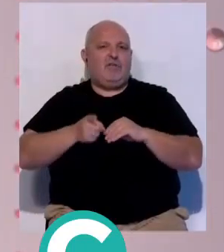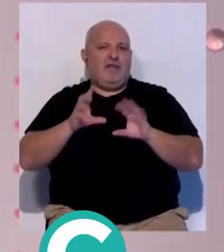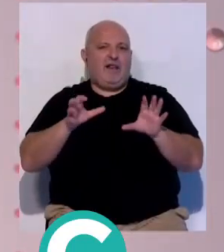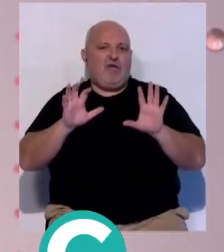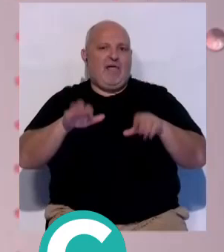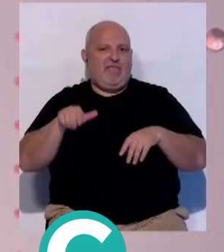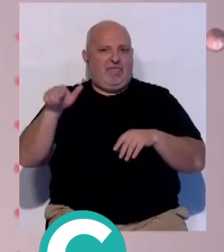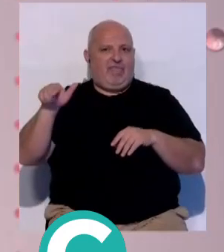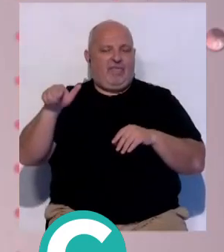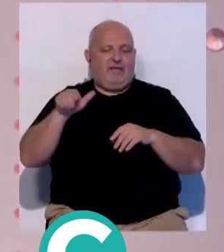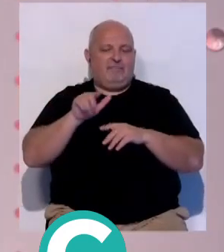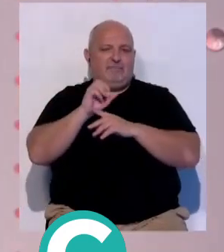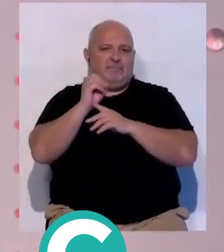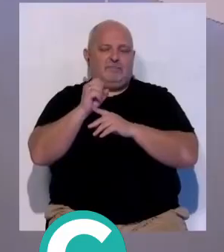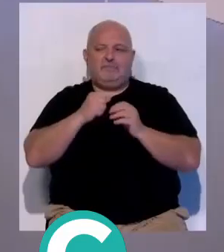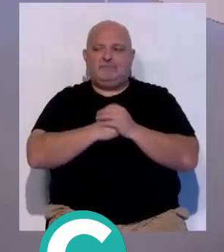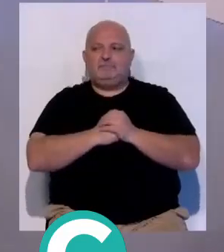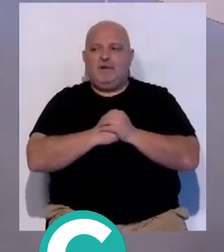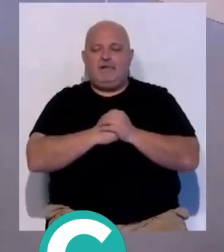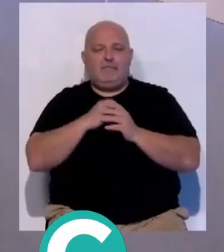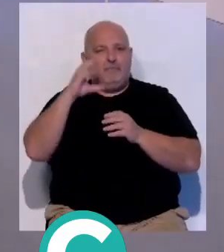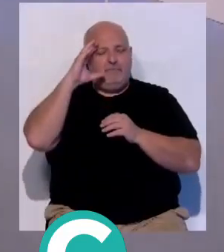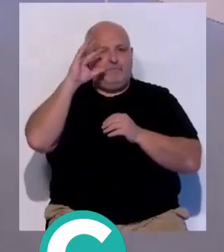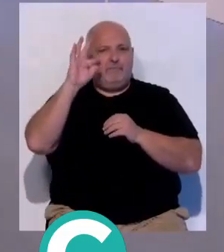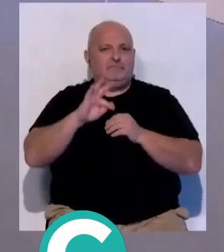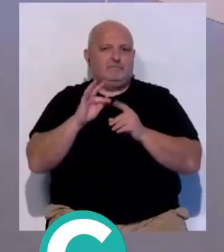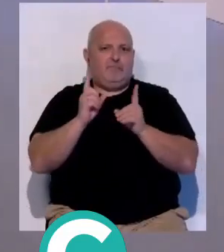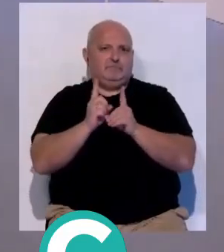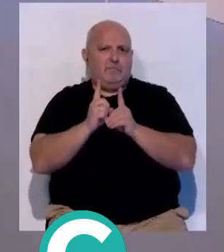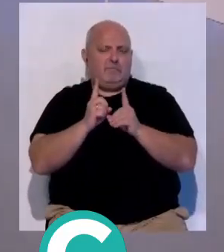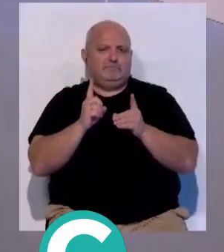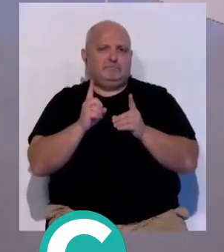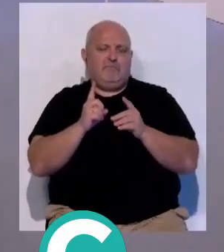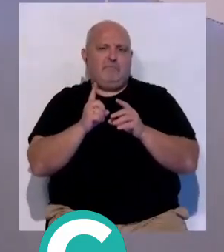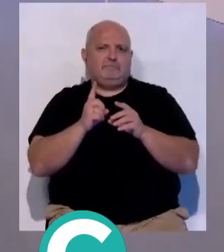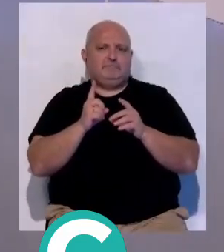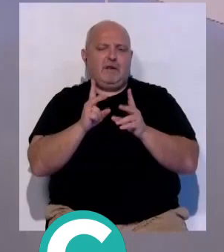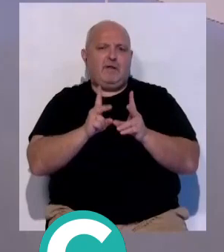Cádiz Lourdes García Acosta vamos a escuchar si les parece también unos fragmentos de esta